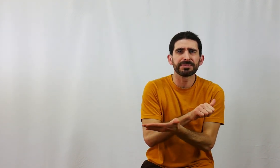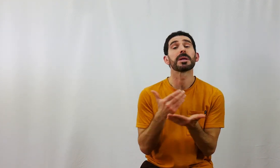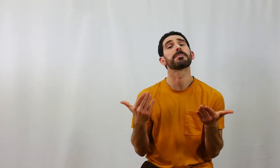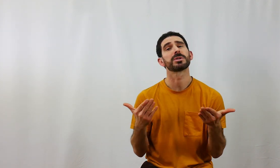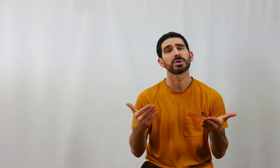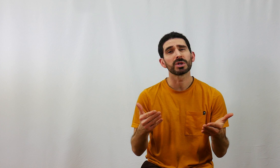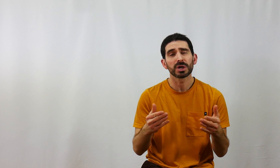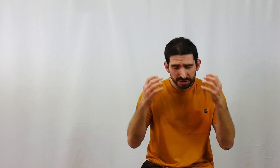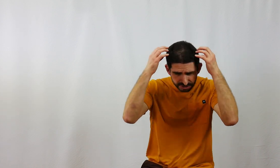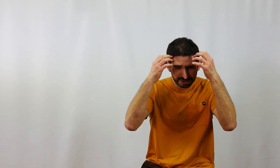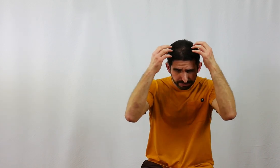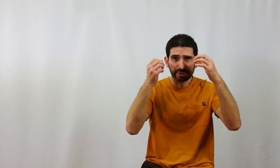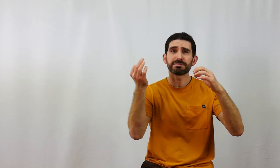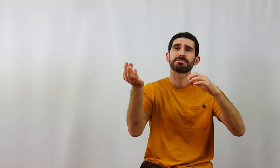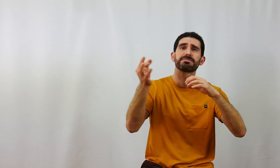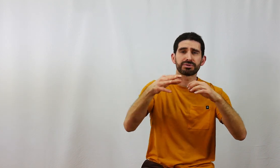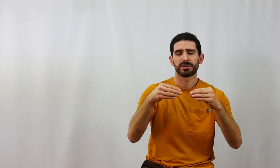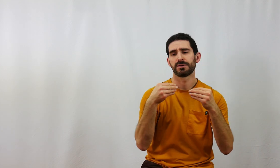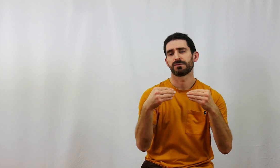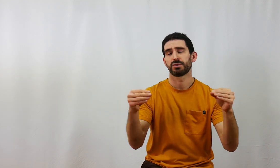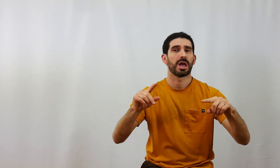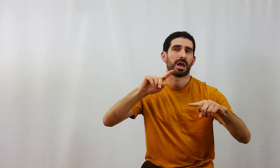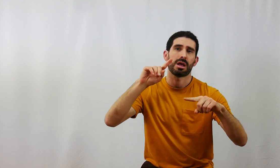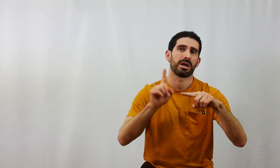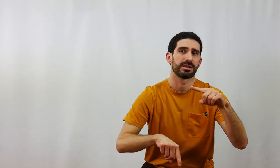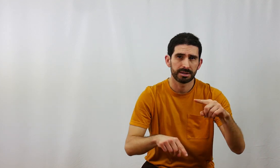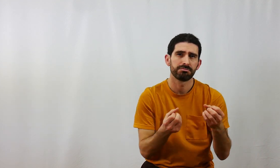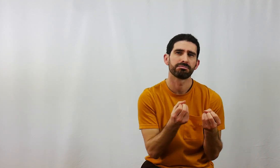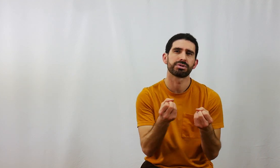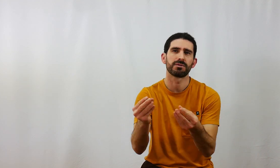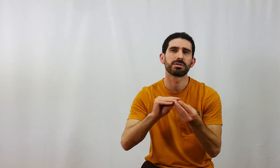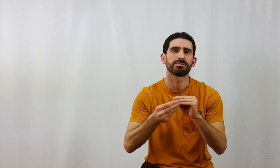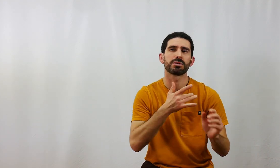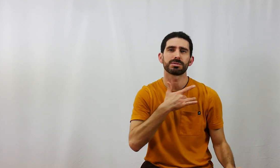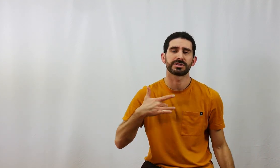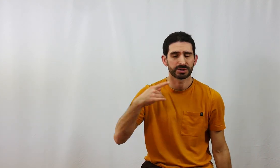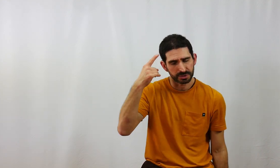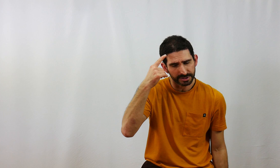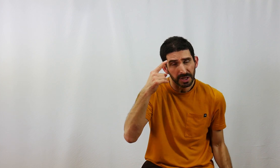Maintenant, leur vente est interdite car ils provoquaient de soucis de santé.